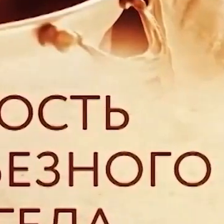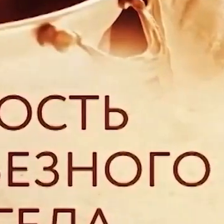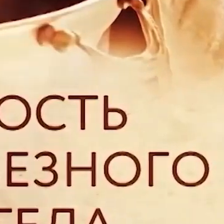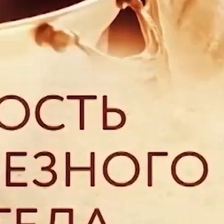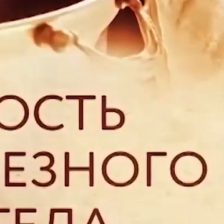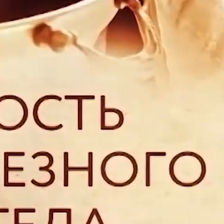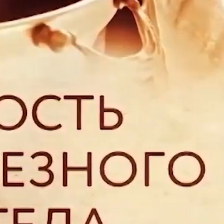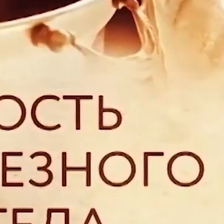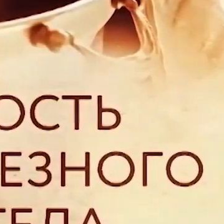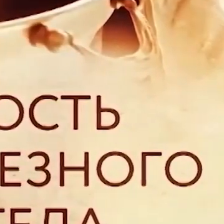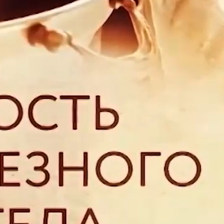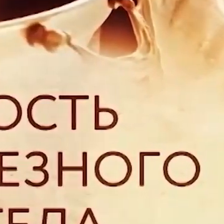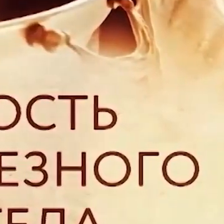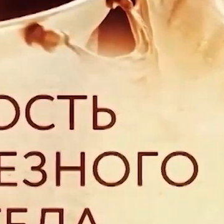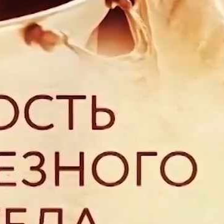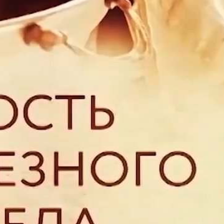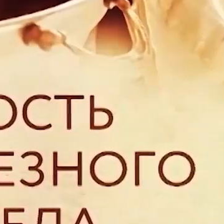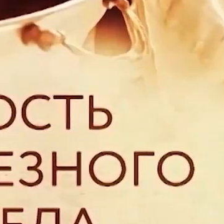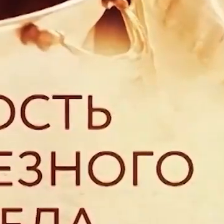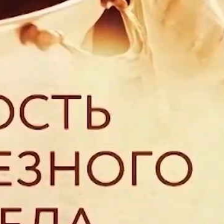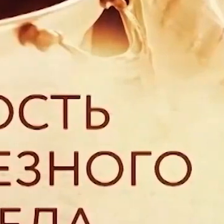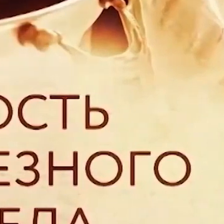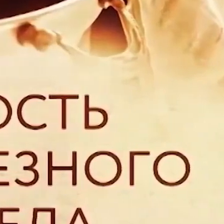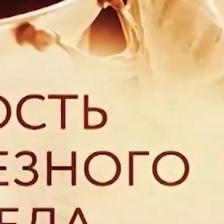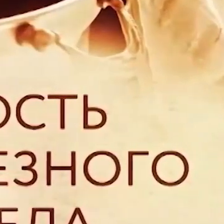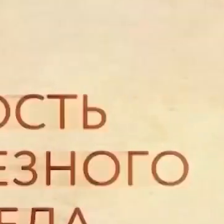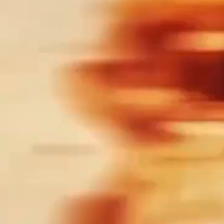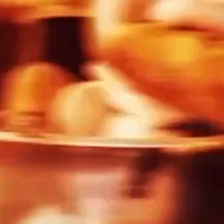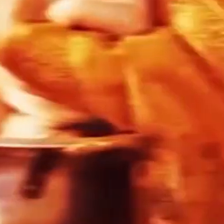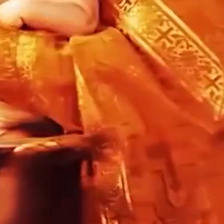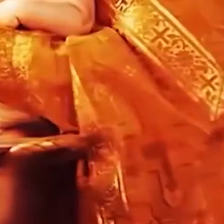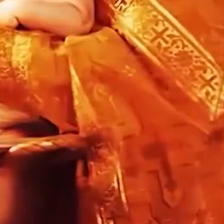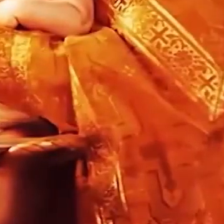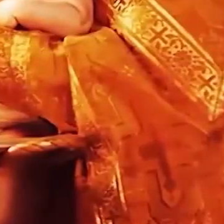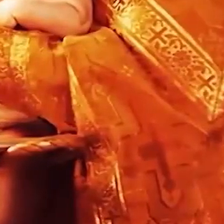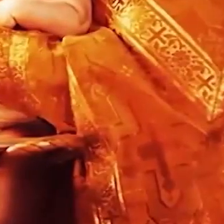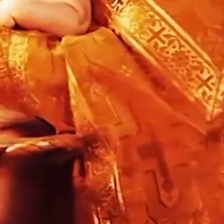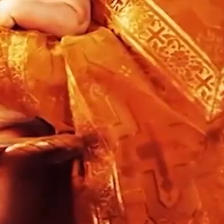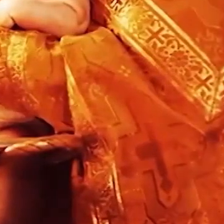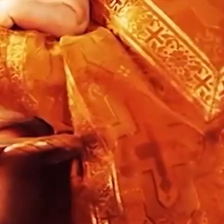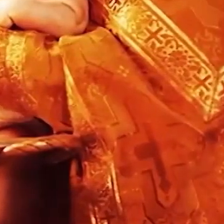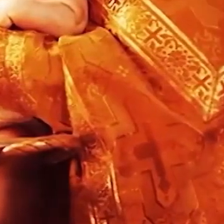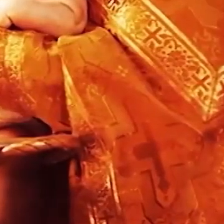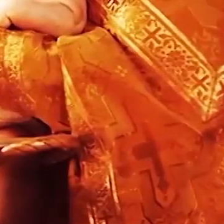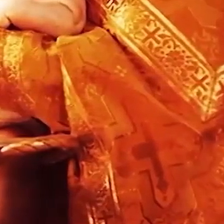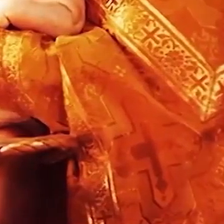особенно глубокого и серьезного общения человека и ангела возможность ангелу человека ко спасению